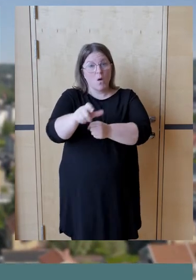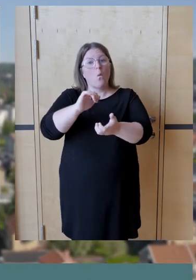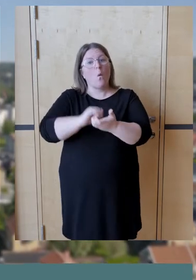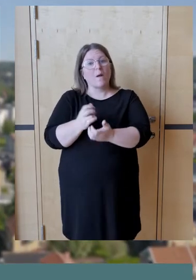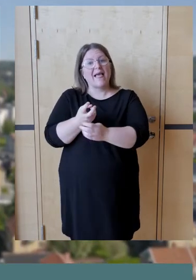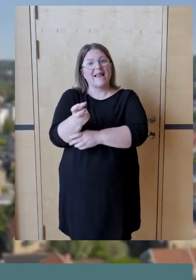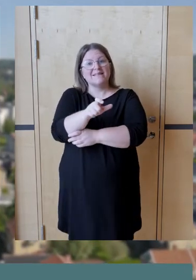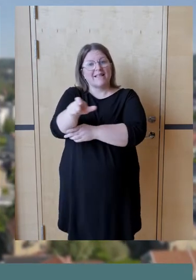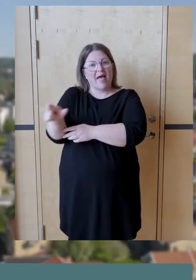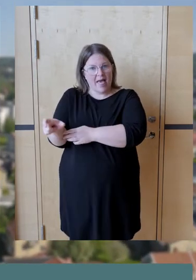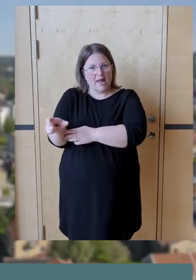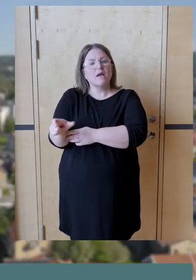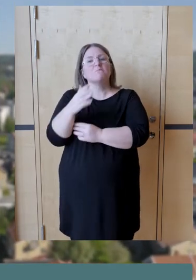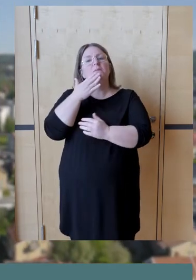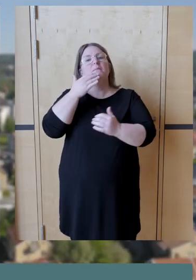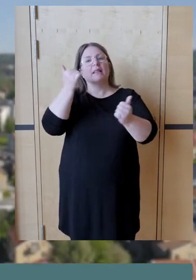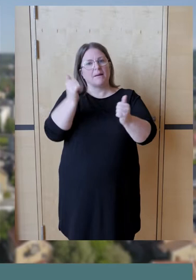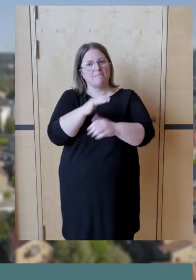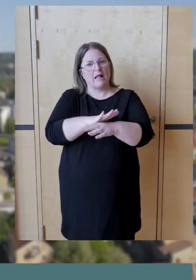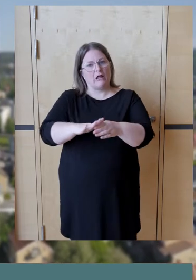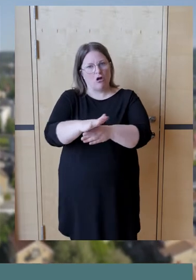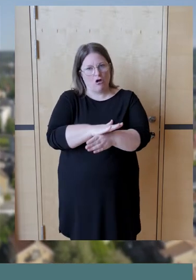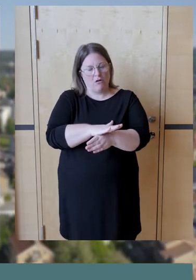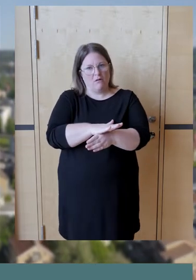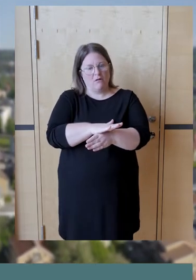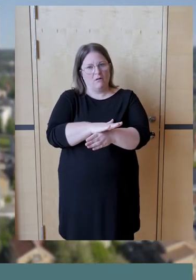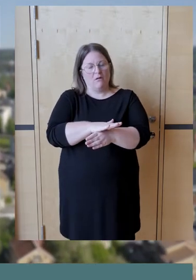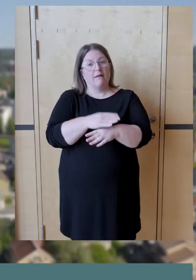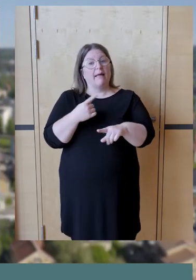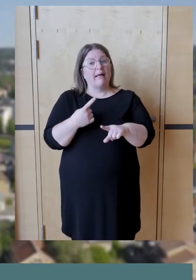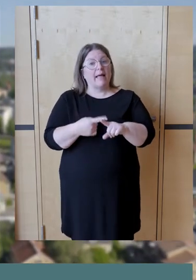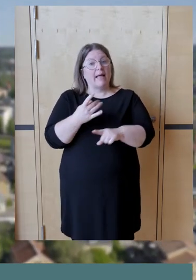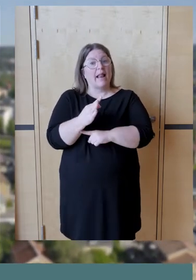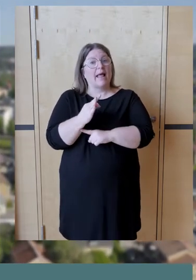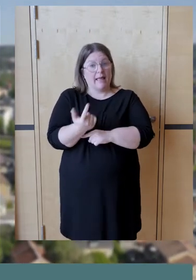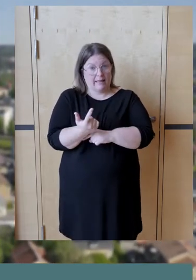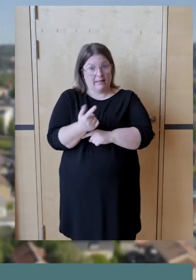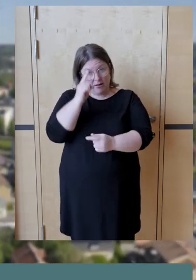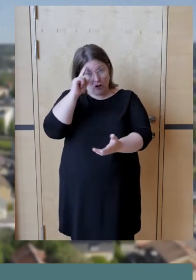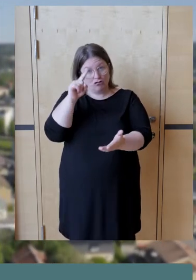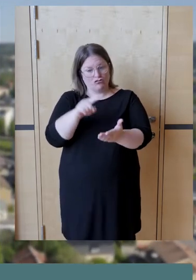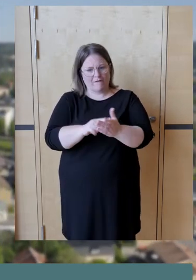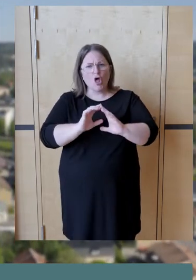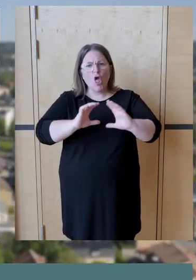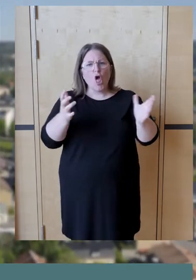Enkelheten för att vi ska kunna äta Kollektivtrafik resandet här i stadstrafiken